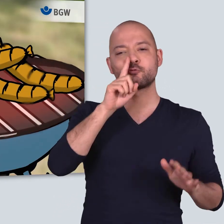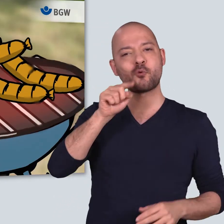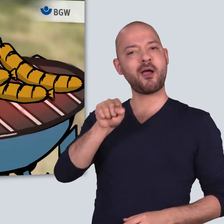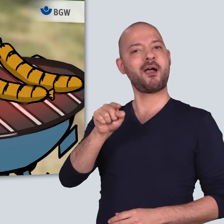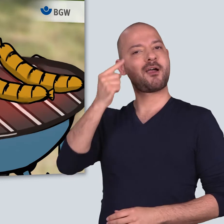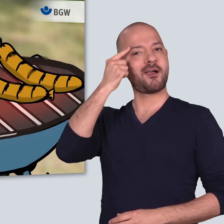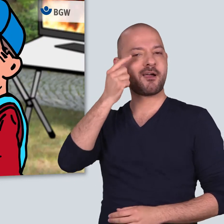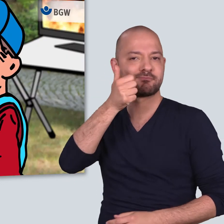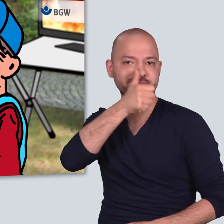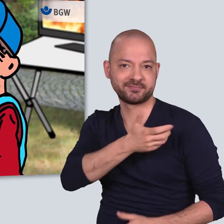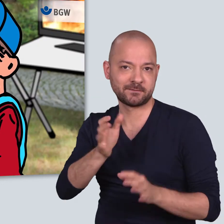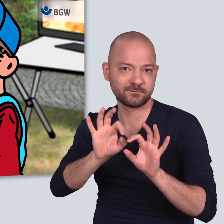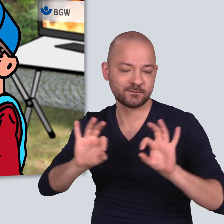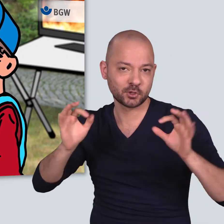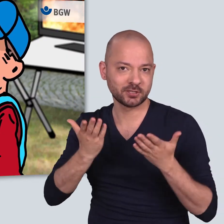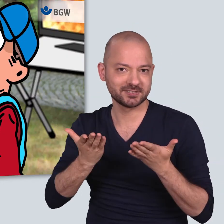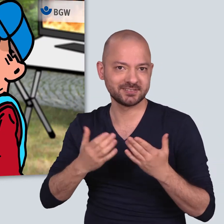... sondern nur um ein leckeres Würstchen.